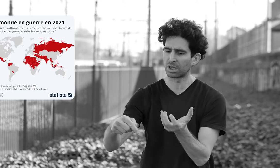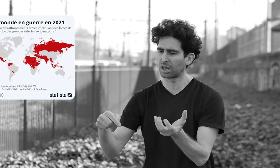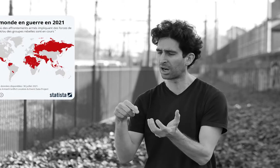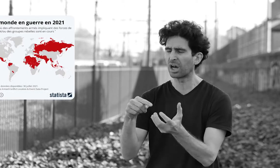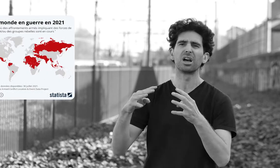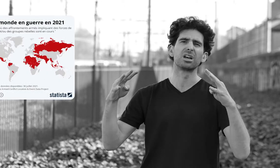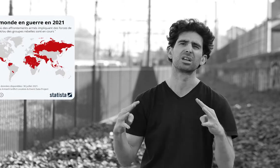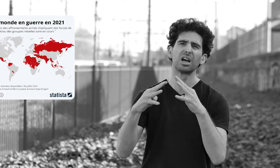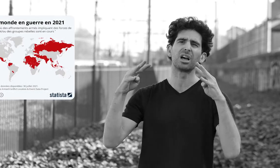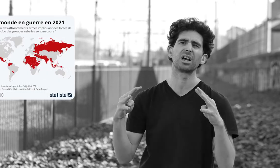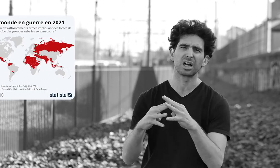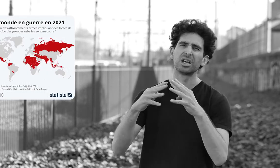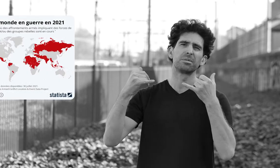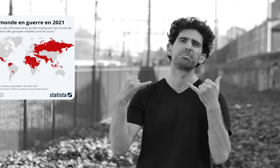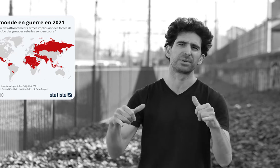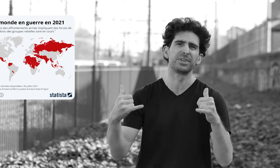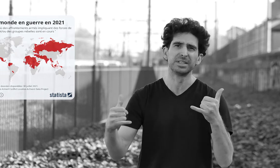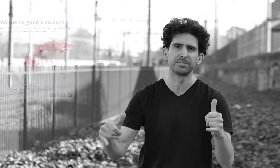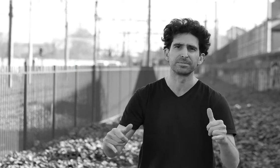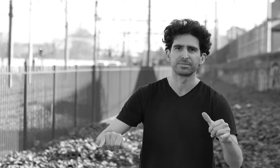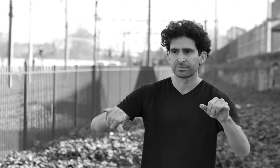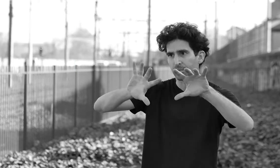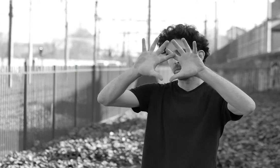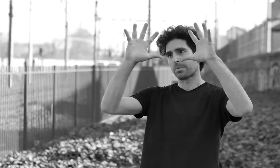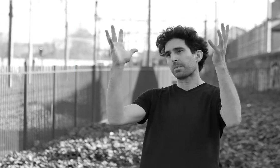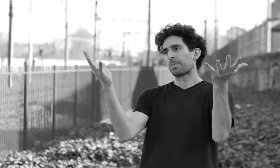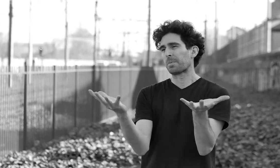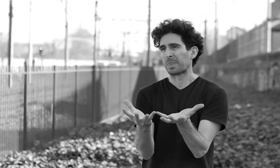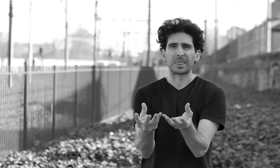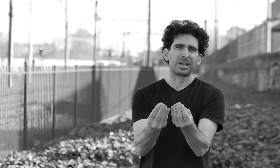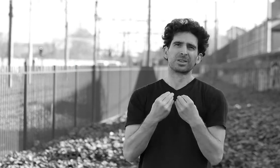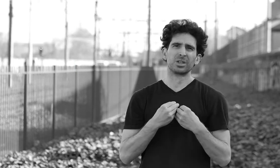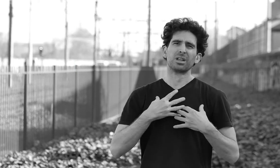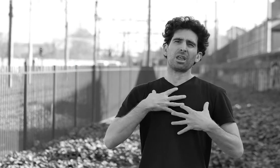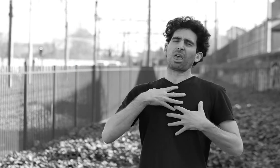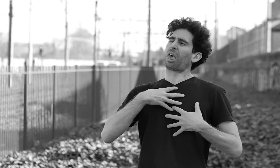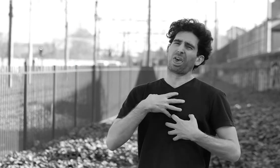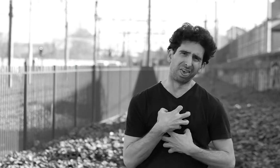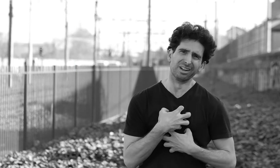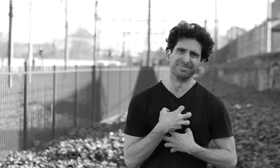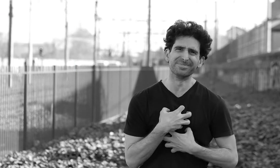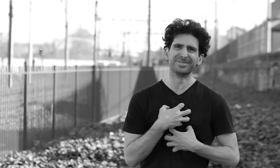il y a des guerres qui ne sont pas finies. Tout ça, ça m'angoisse